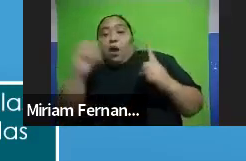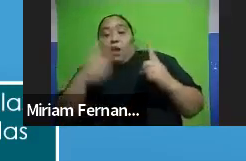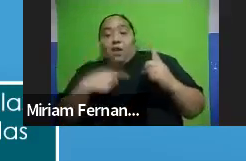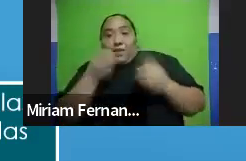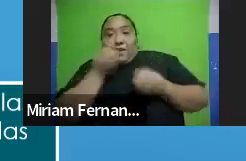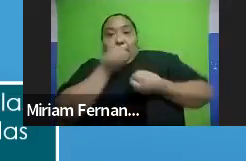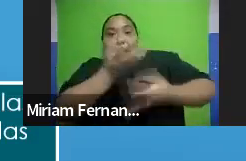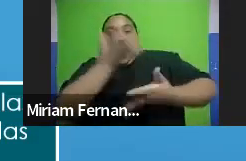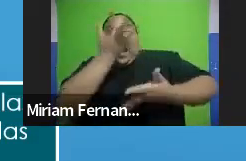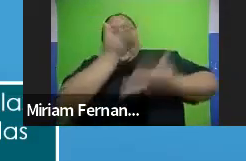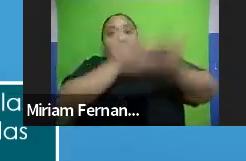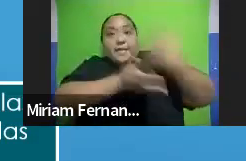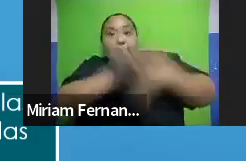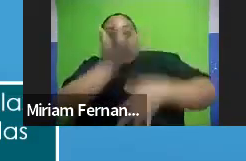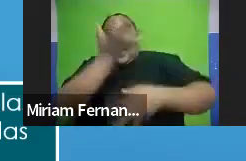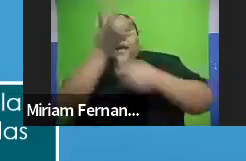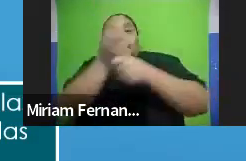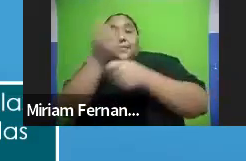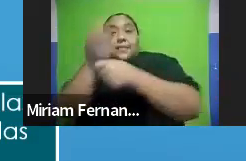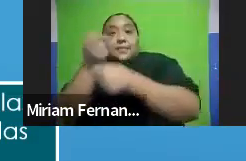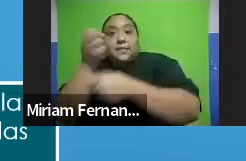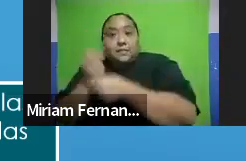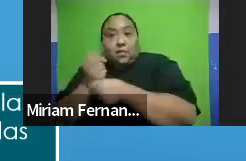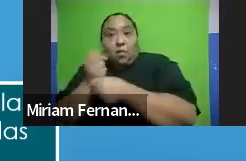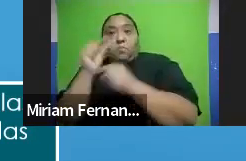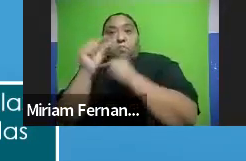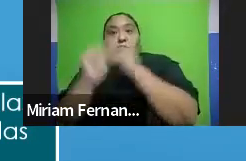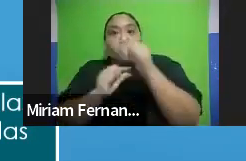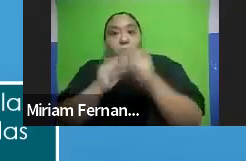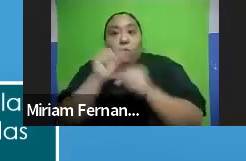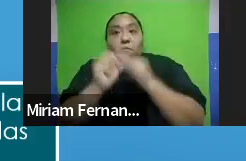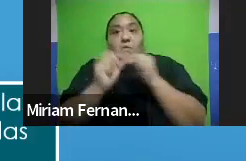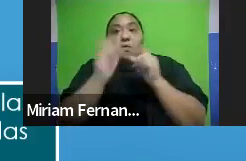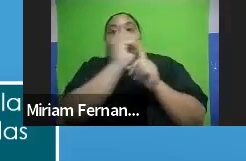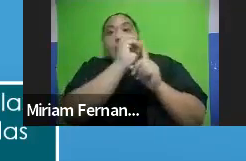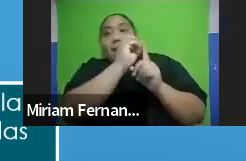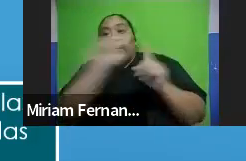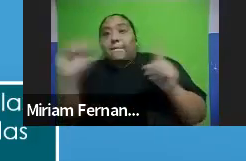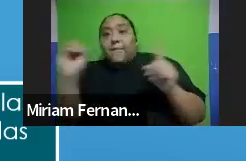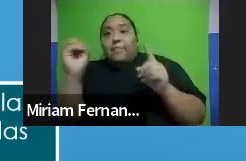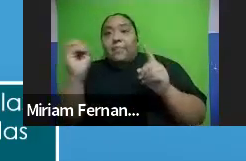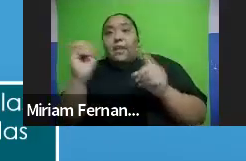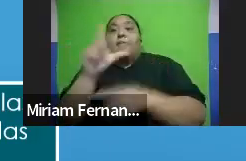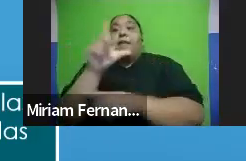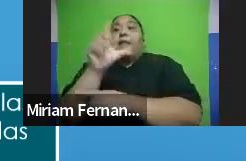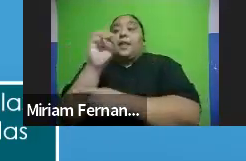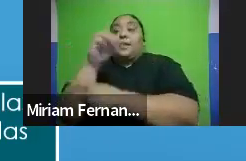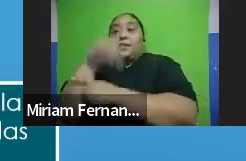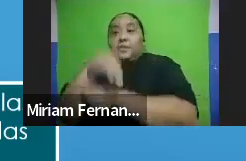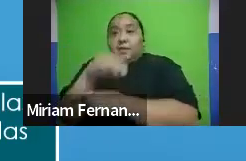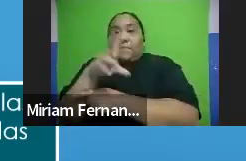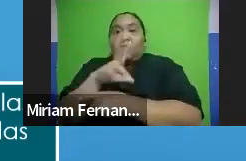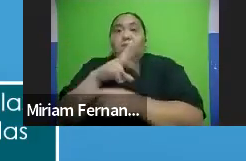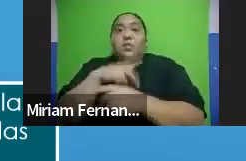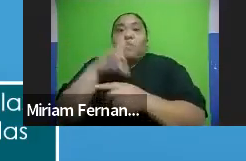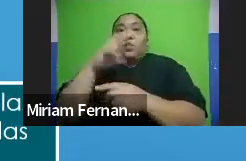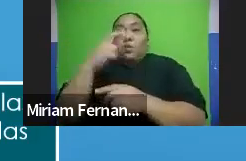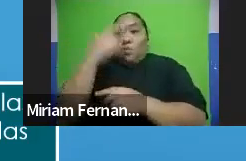. A lo A lo mejor poco la gramática lo mejor poco la gramática específica de la lengua de señas , sino sino con las posibilidades que que le va a dar la mente que le va a dar la mente.